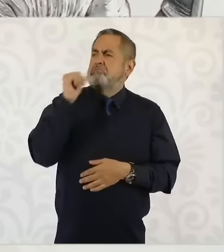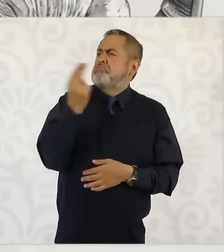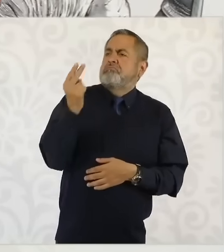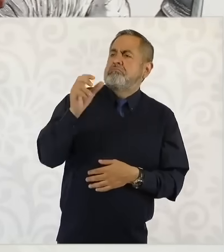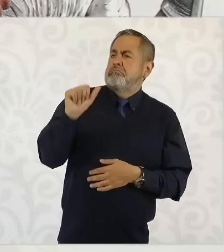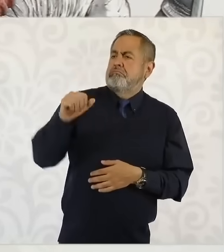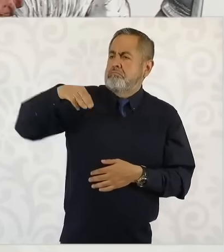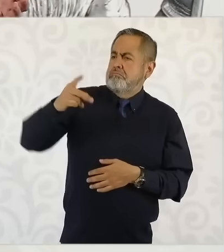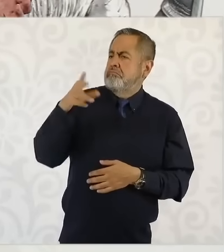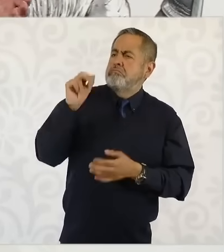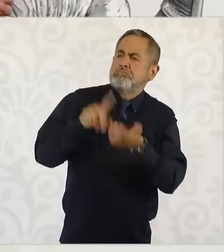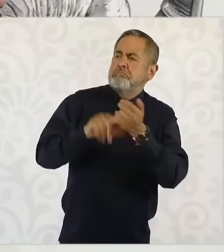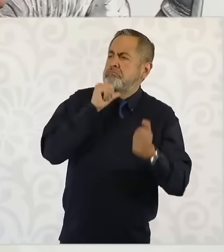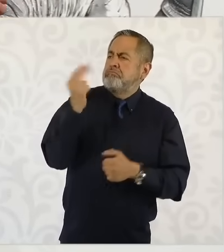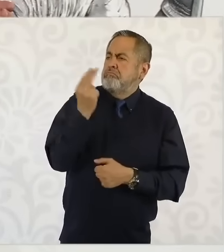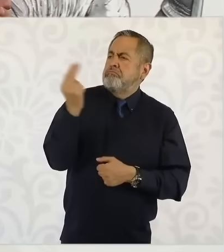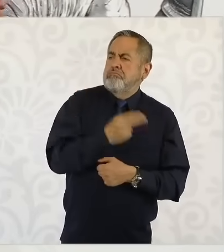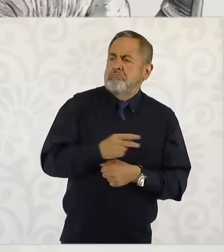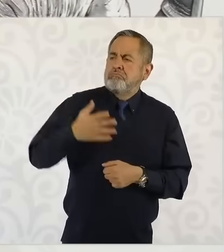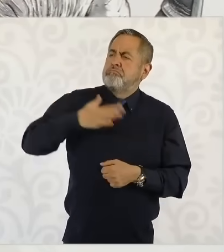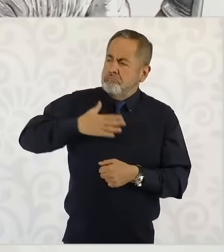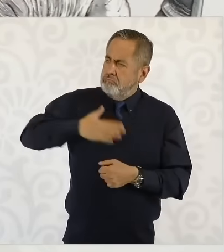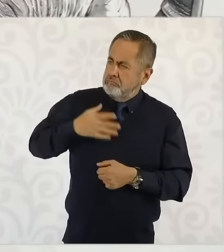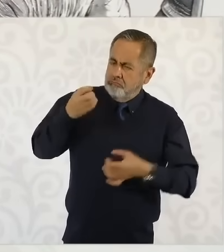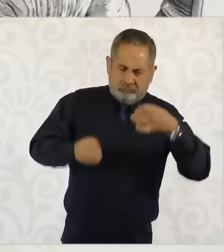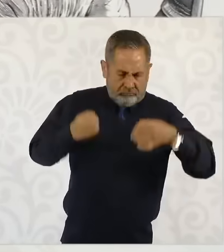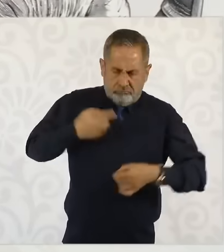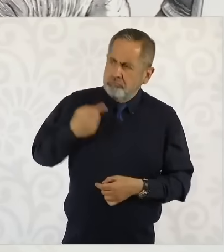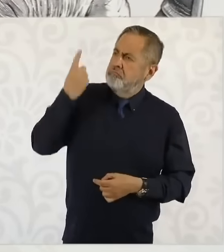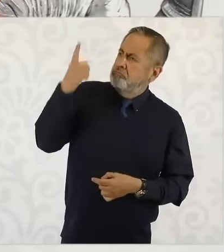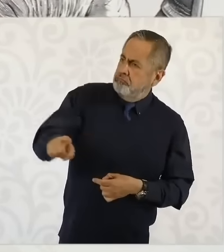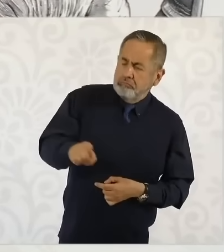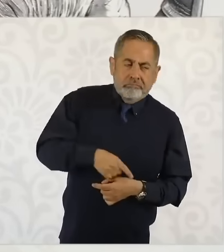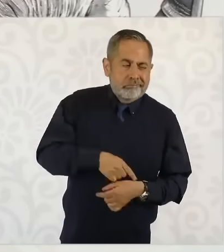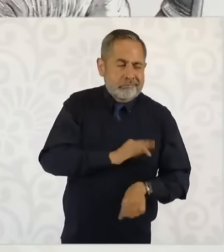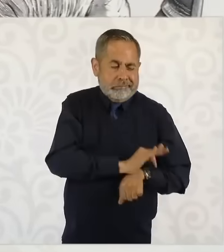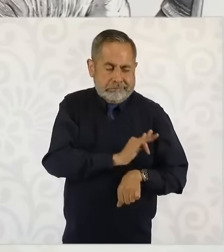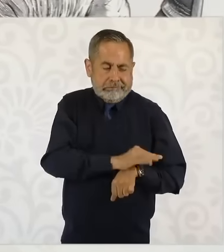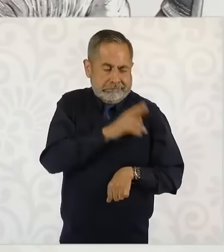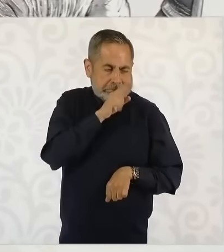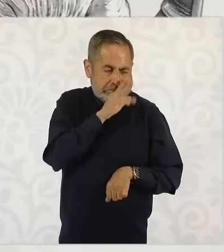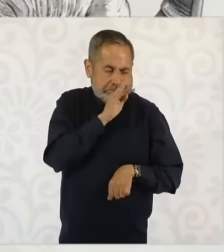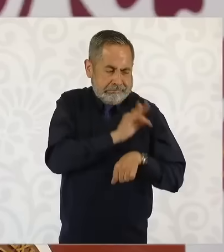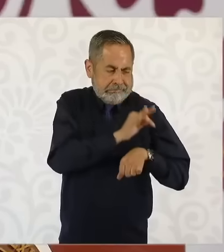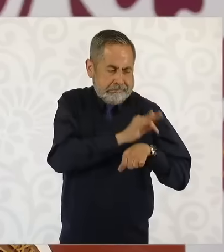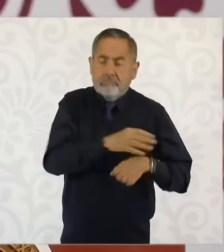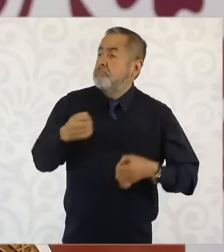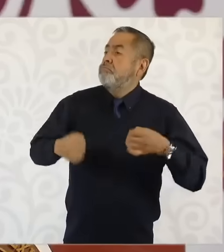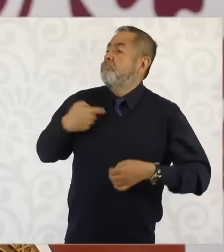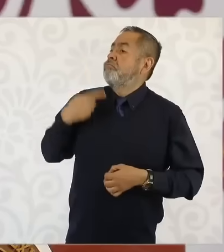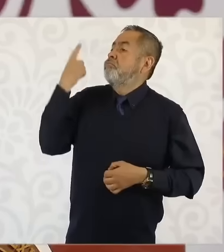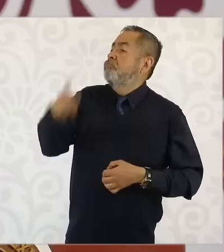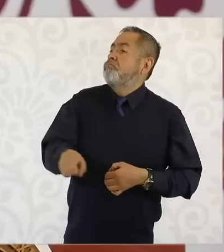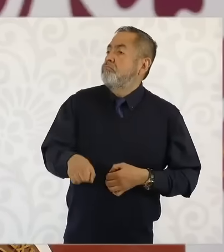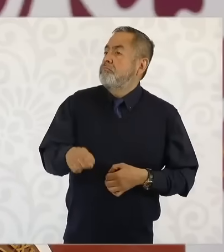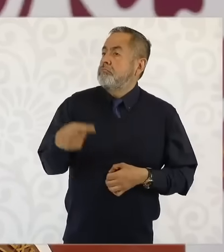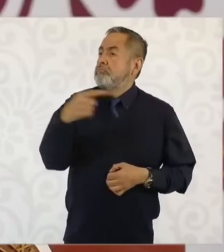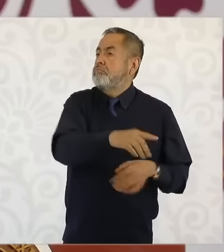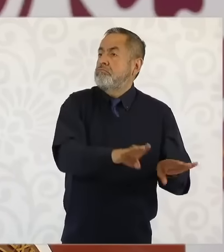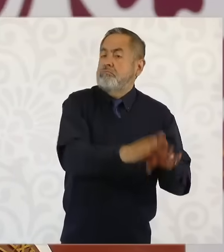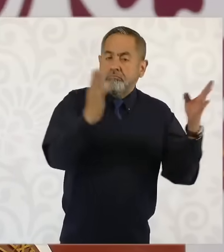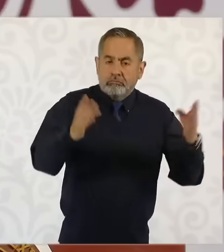tal de beneficiar pues a toda clase de personas que lavan dinero vamos a decirlo tranquilamente